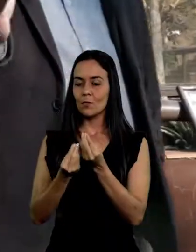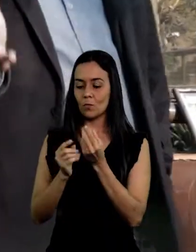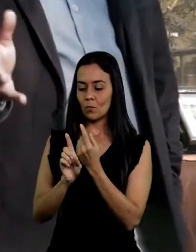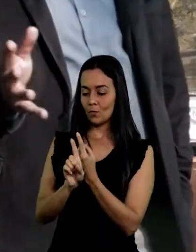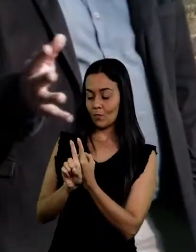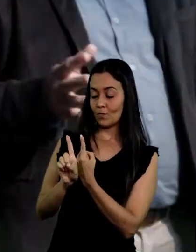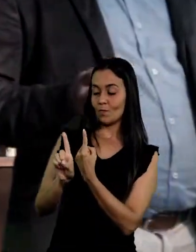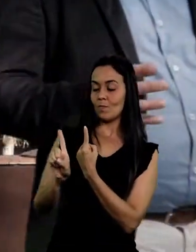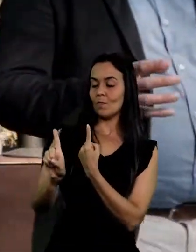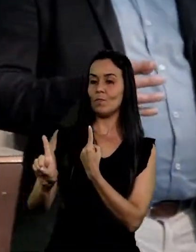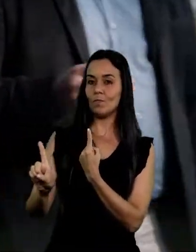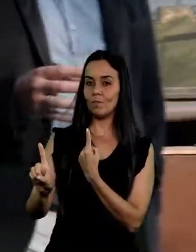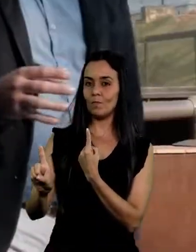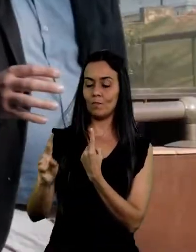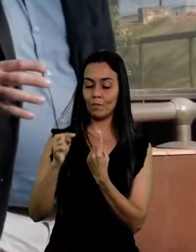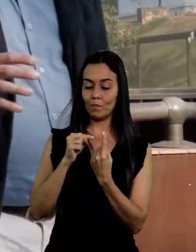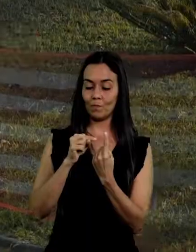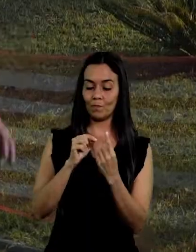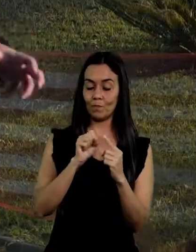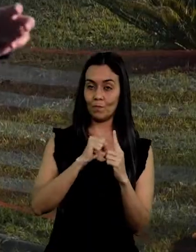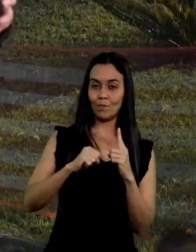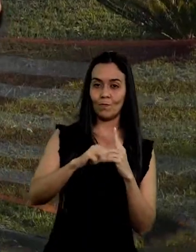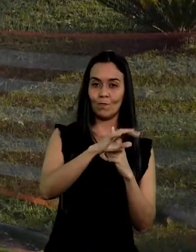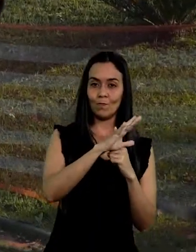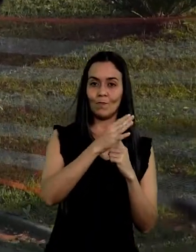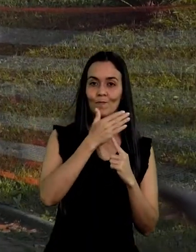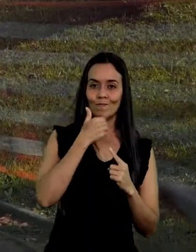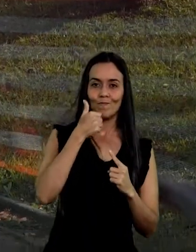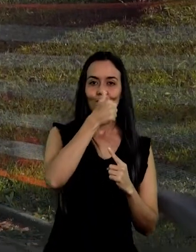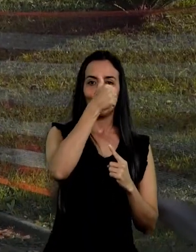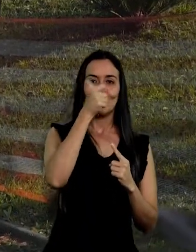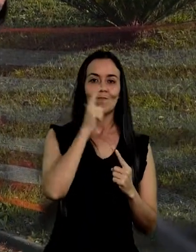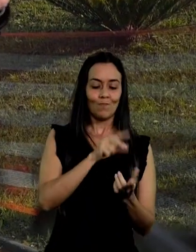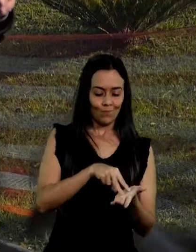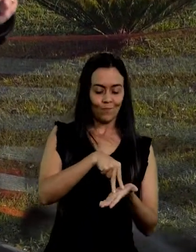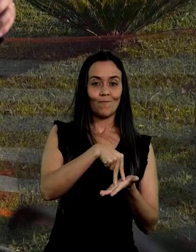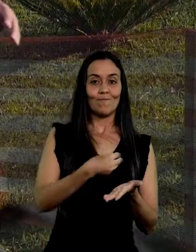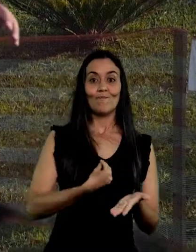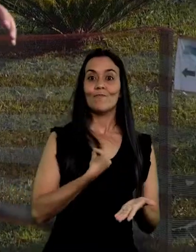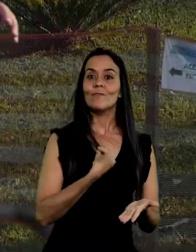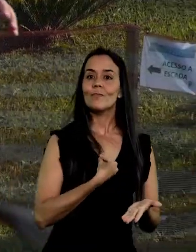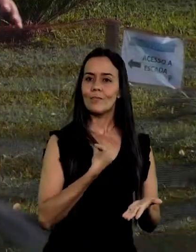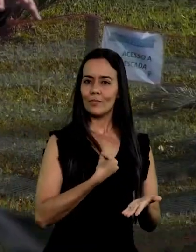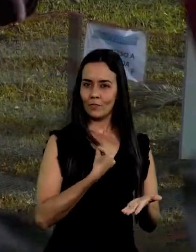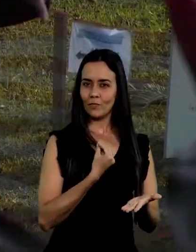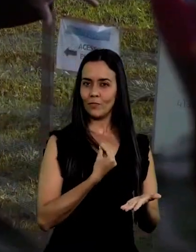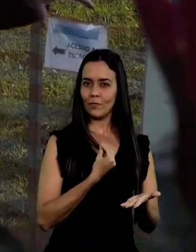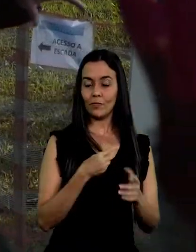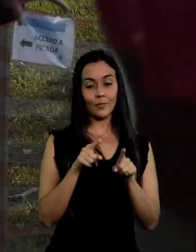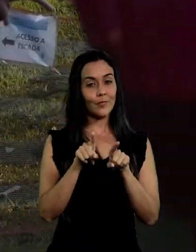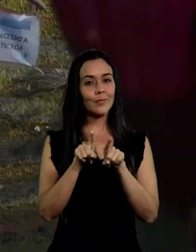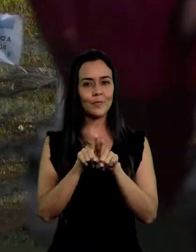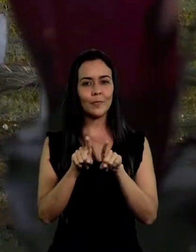Sempre que você põe uma tensão na sociedade, aí você vai ver se os laços sociais, eles se fortalecem,